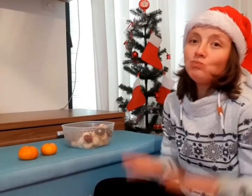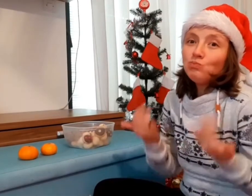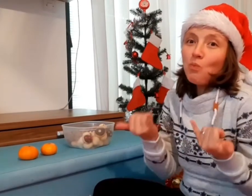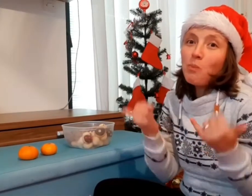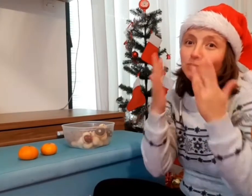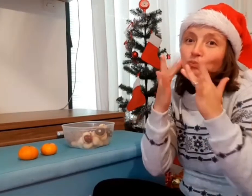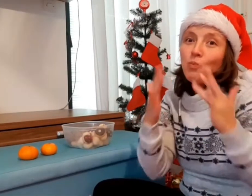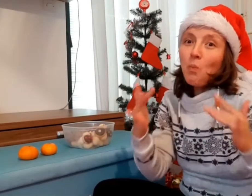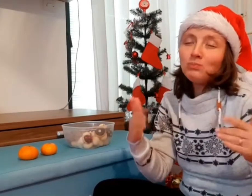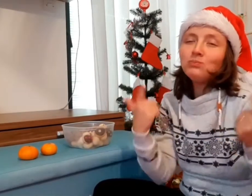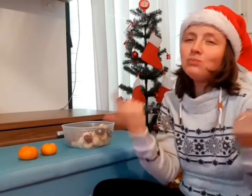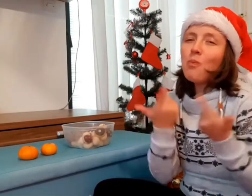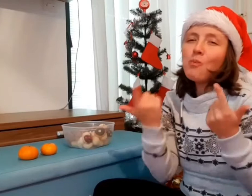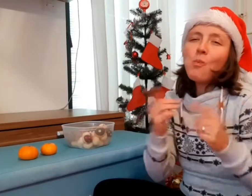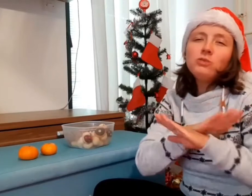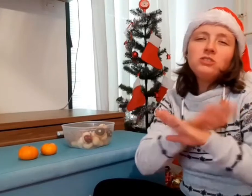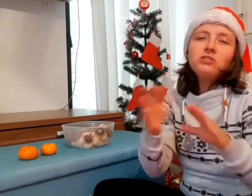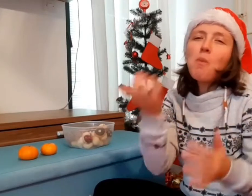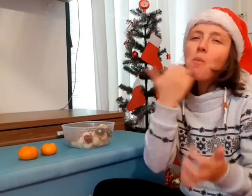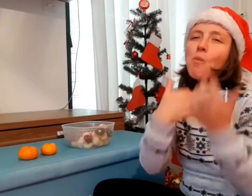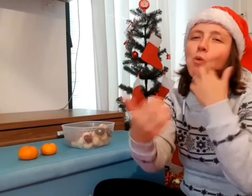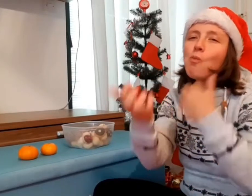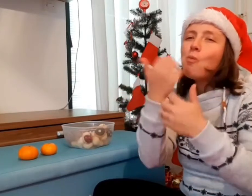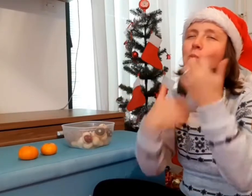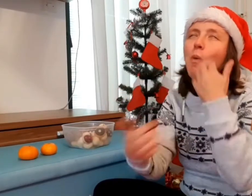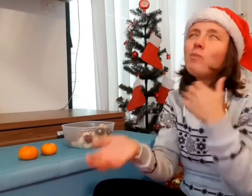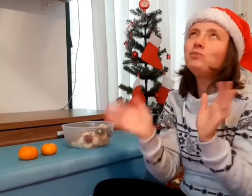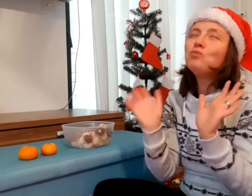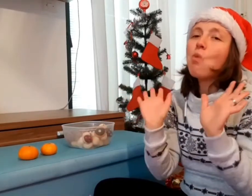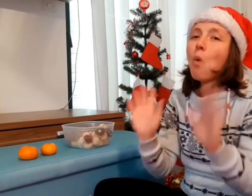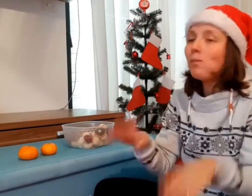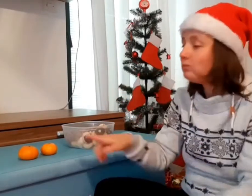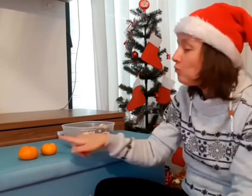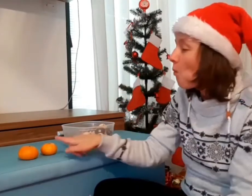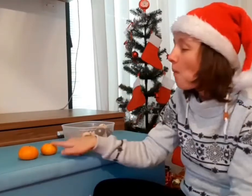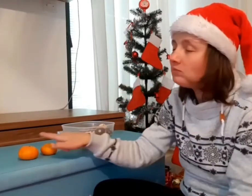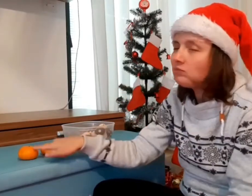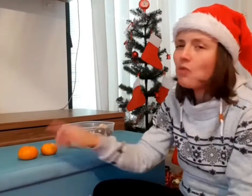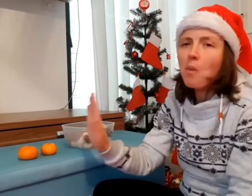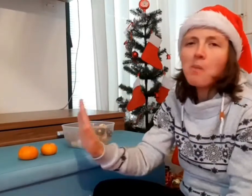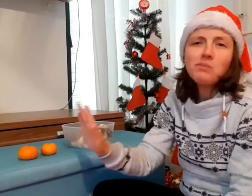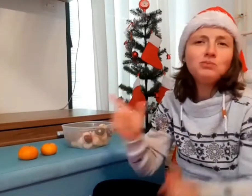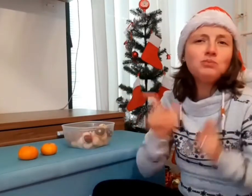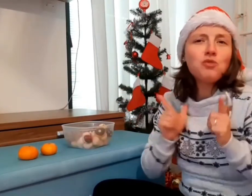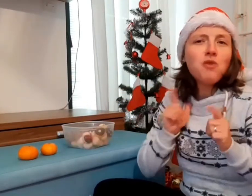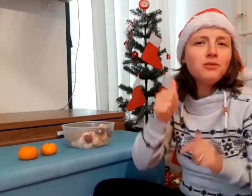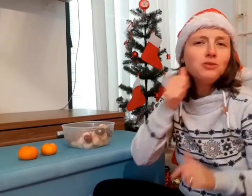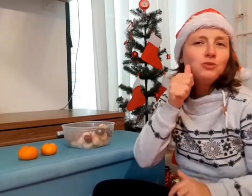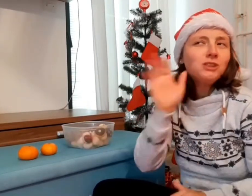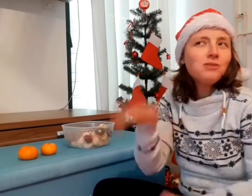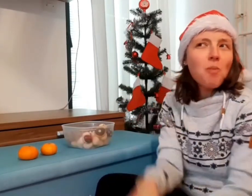Danes je božič, lahko vse jem. Pomaranči bosta kar počakali do jutri.